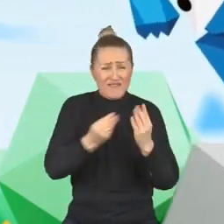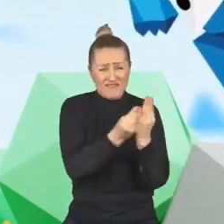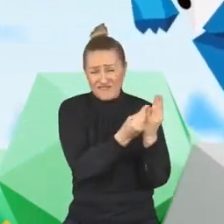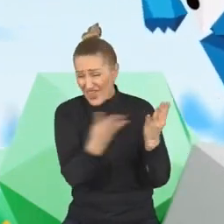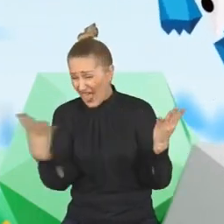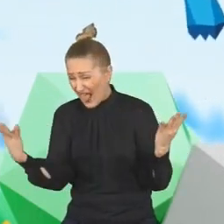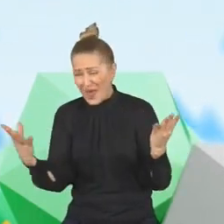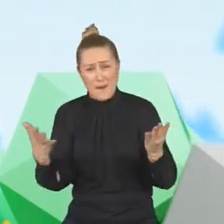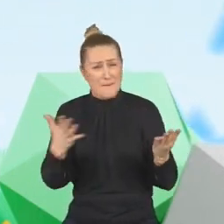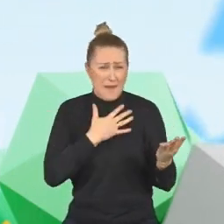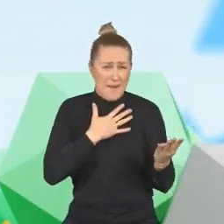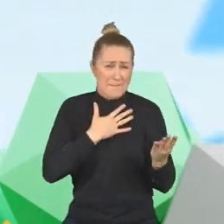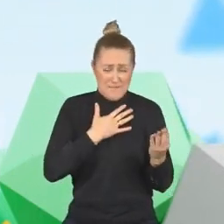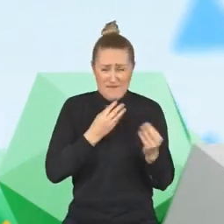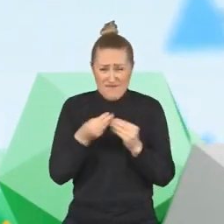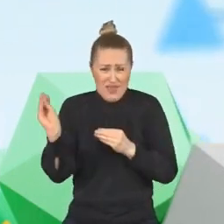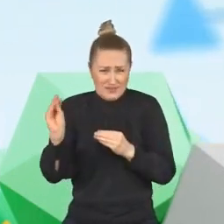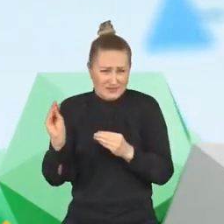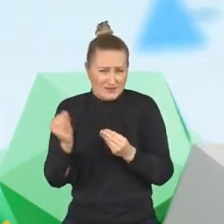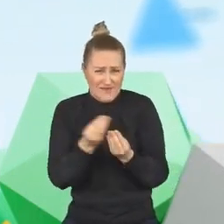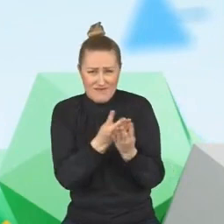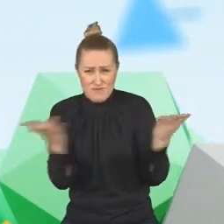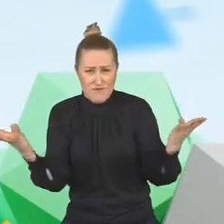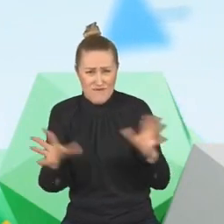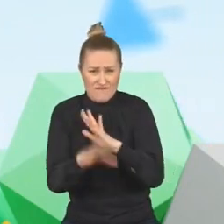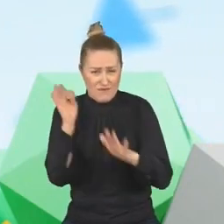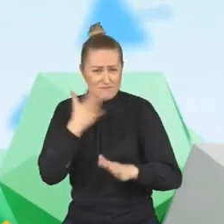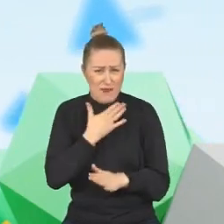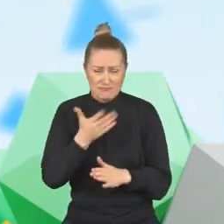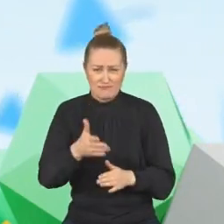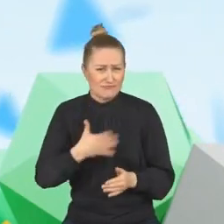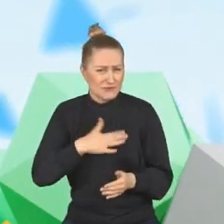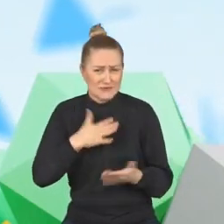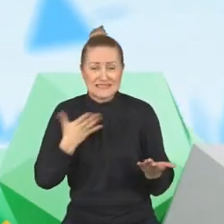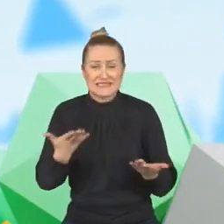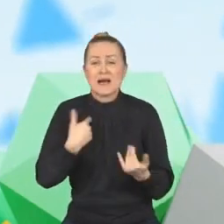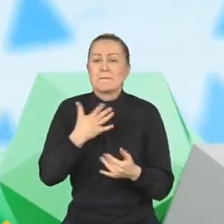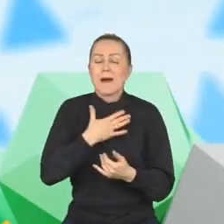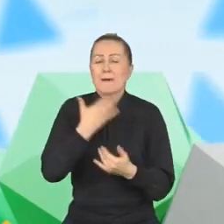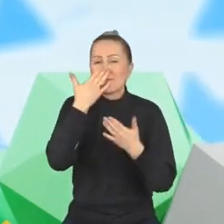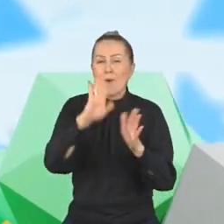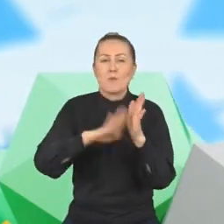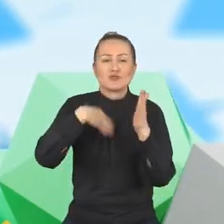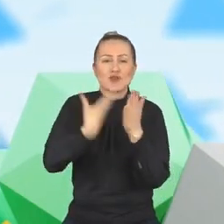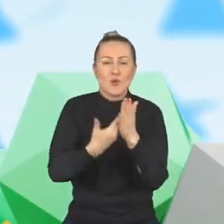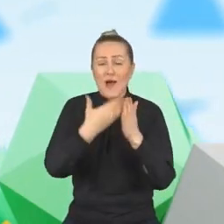nieznacznie bądź znacznie więcej. Mam taki ulubiony przykład. Nie wiem na ile on rezonuje z Wami, natomiast być może macie w swoim